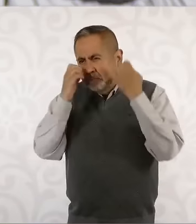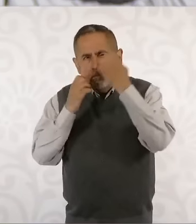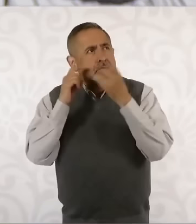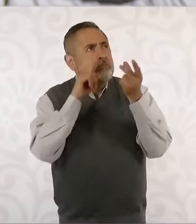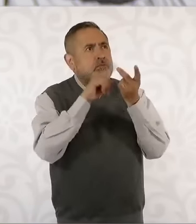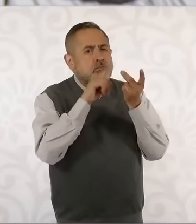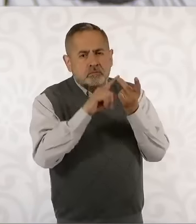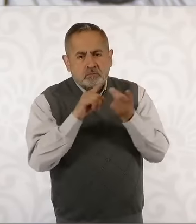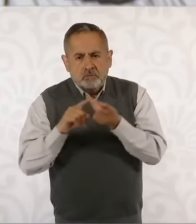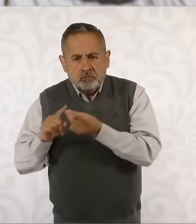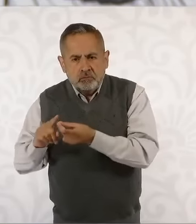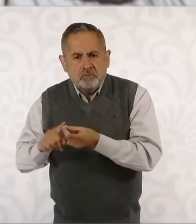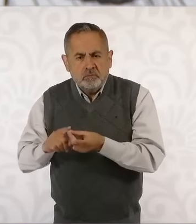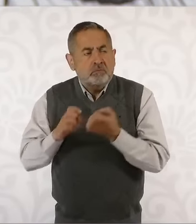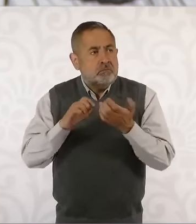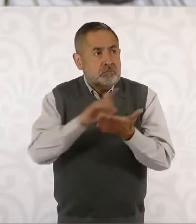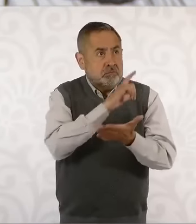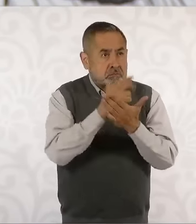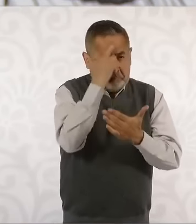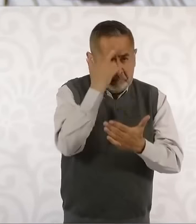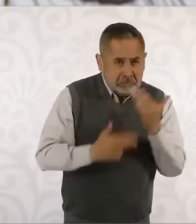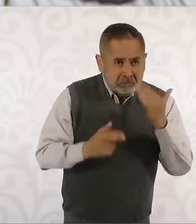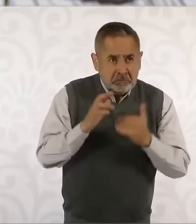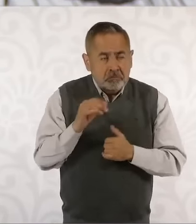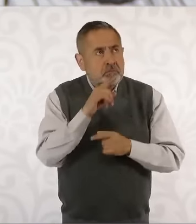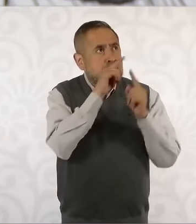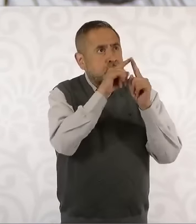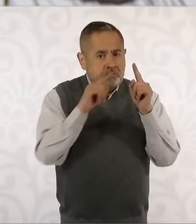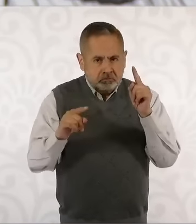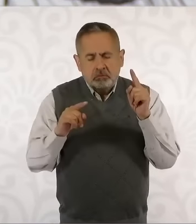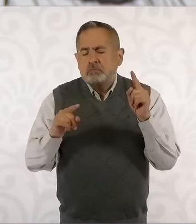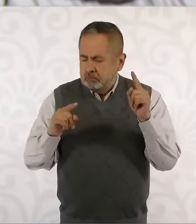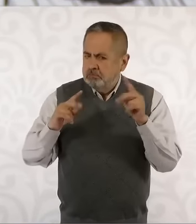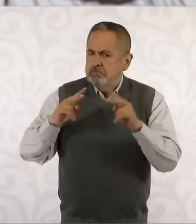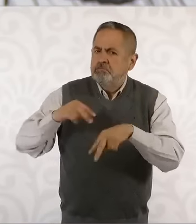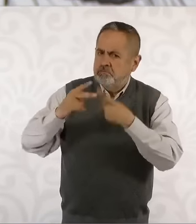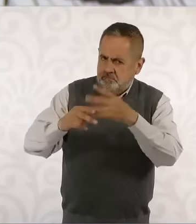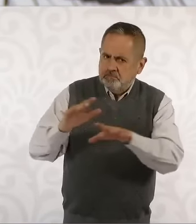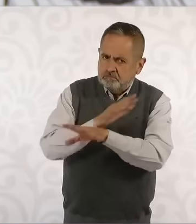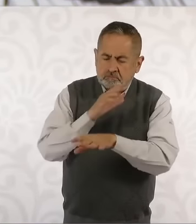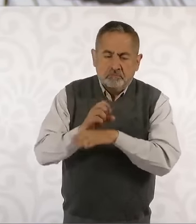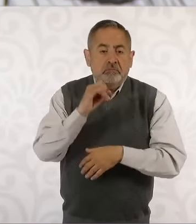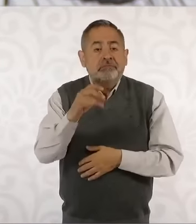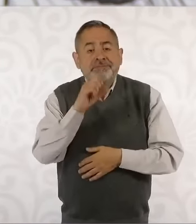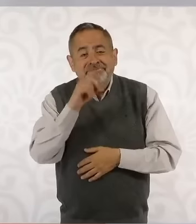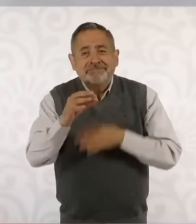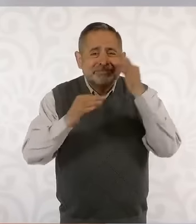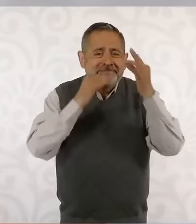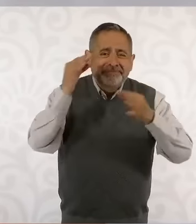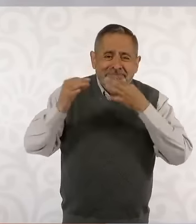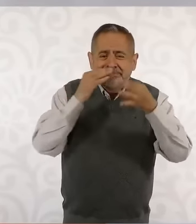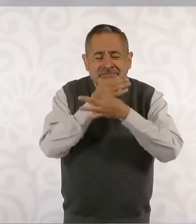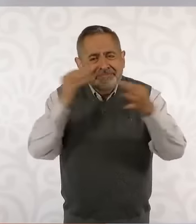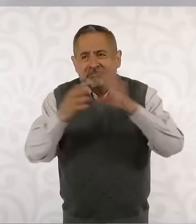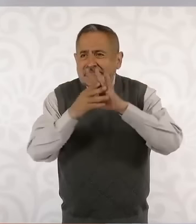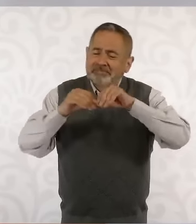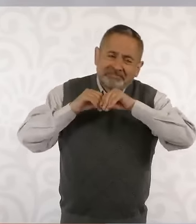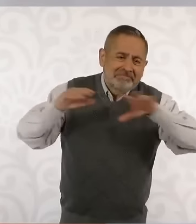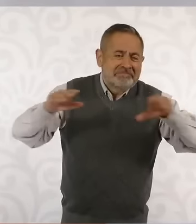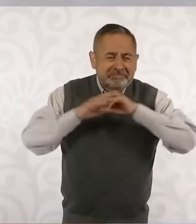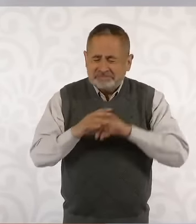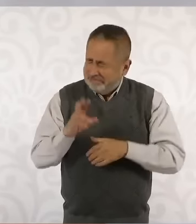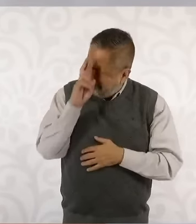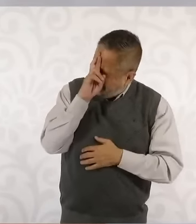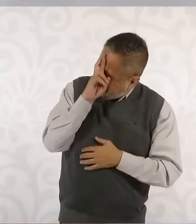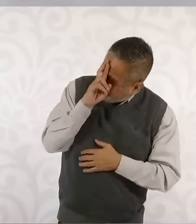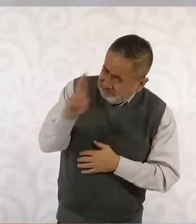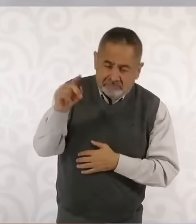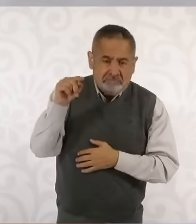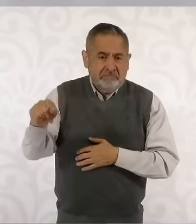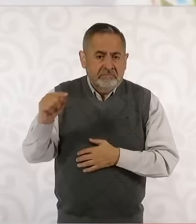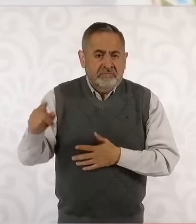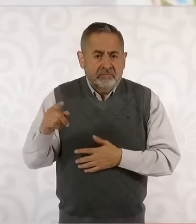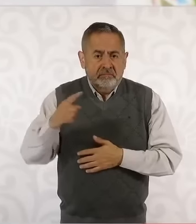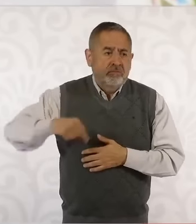y también la campaña porque es importante que visibilicemos algo que e vivimos muchas mujeres a